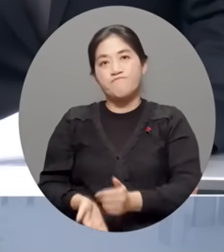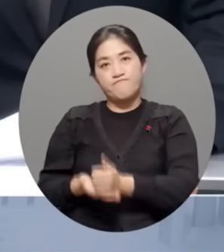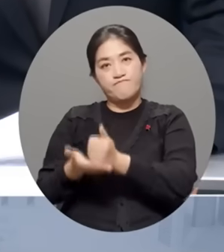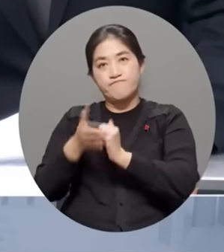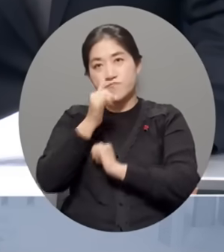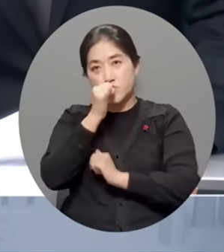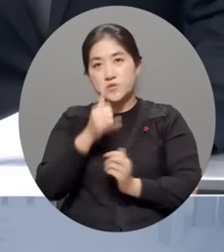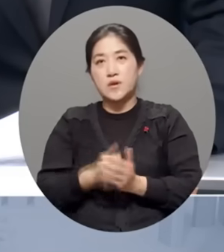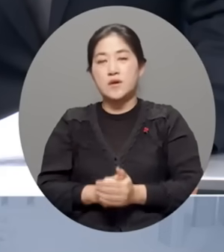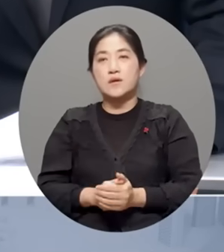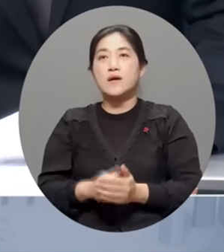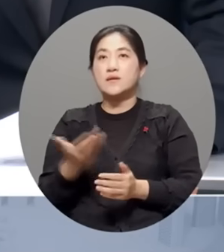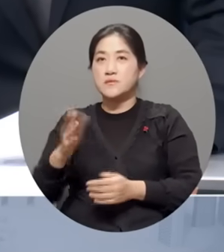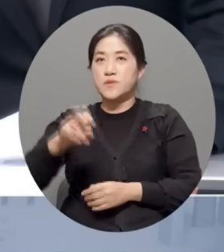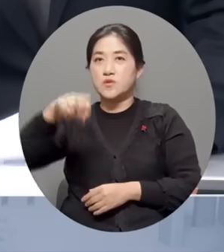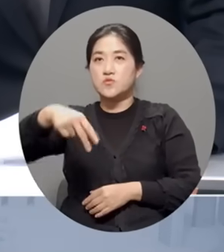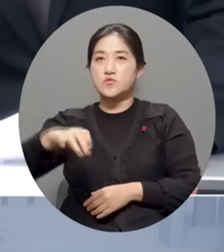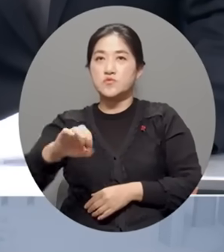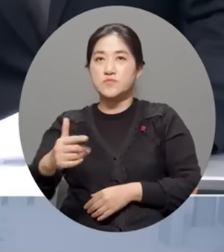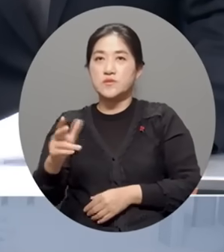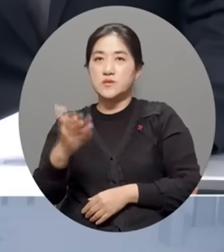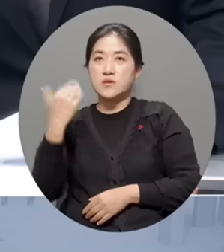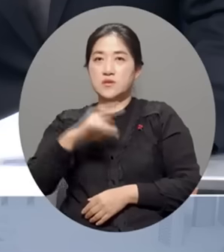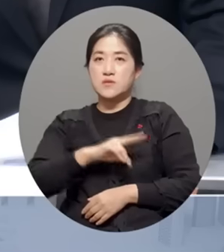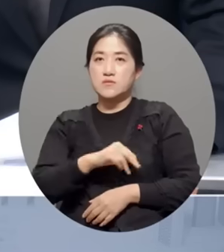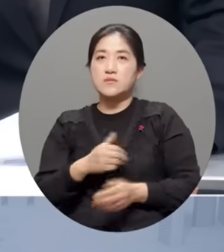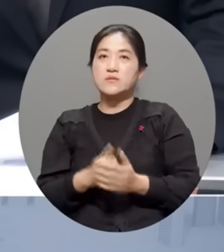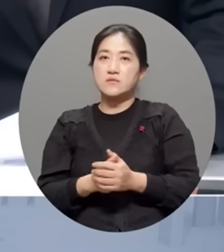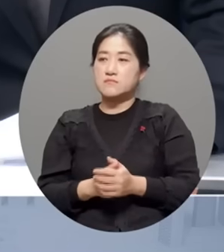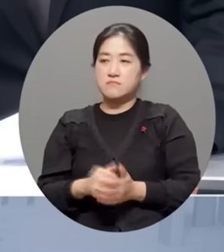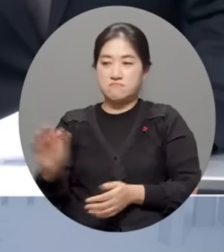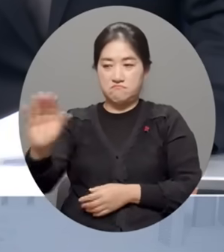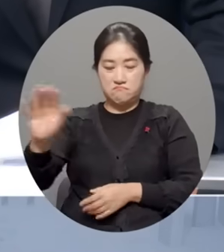대해서 헌신을 보여준 것 아니냐, 좀 높이산다 이런 평가가 나왔고요.